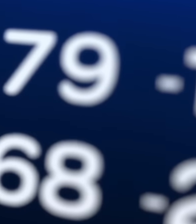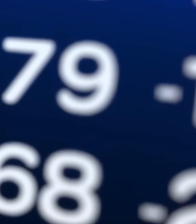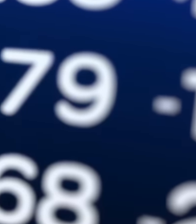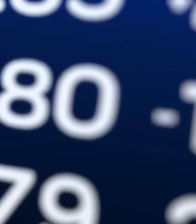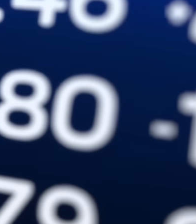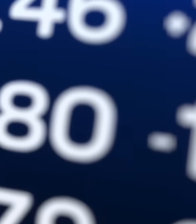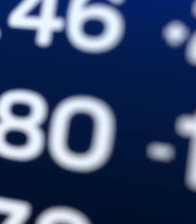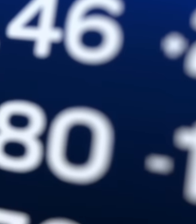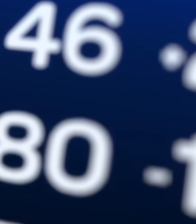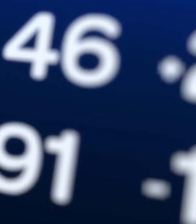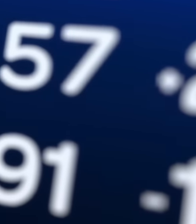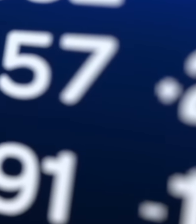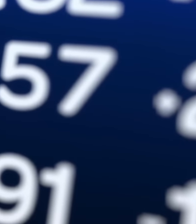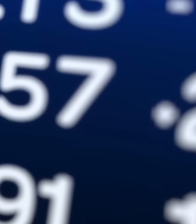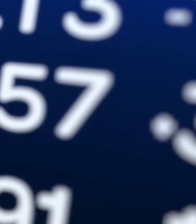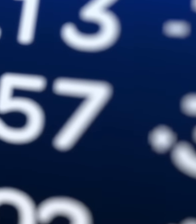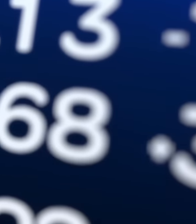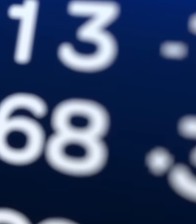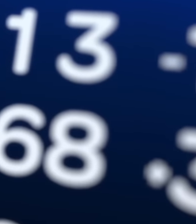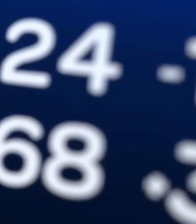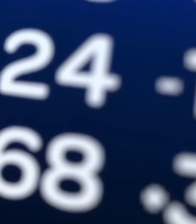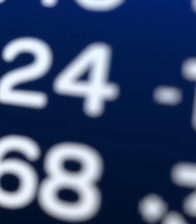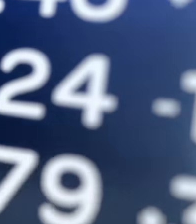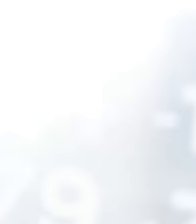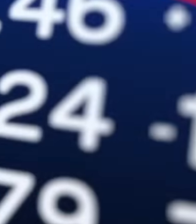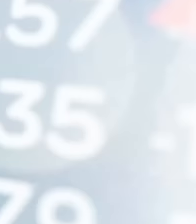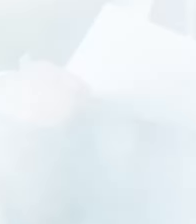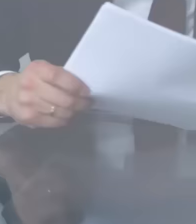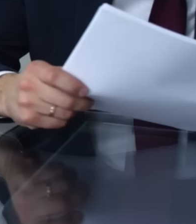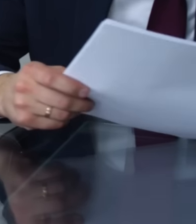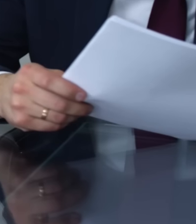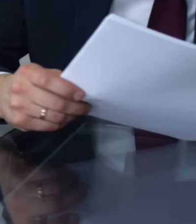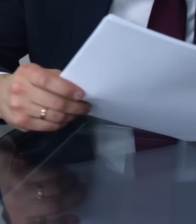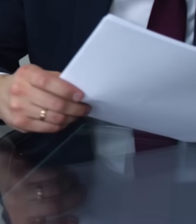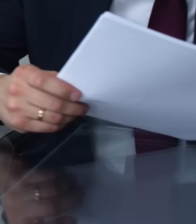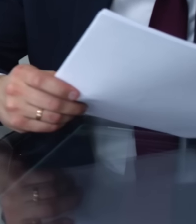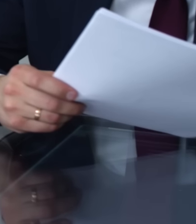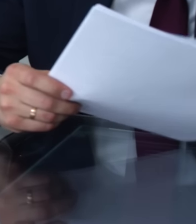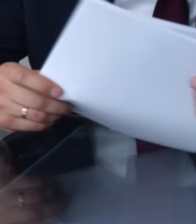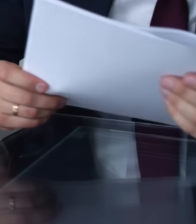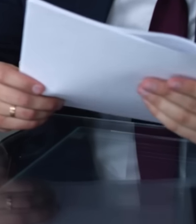La respuesta no es casualidad, es estrategia. Los inversionistas ya no ven a México solo como un